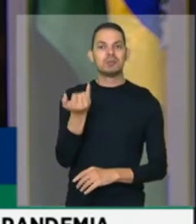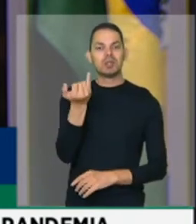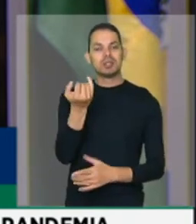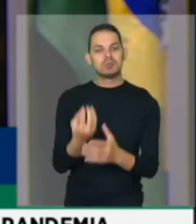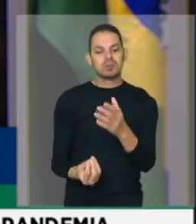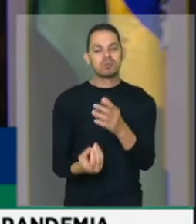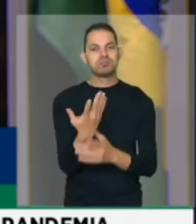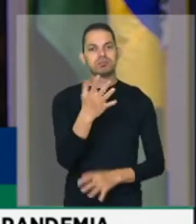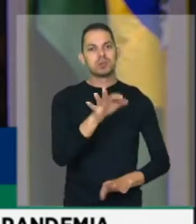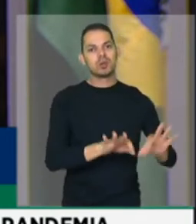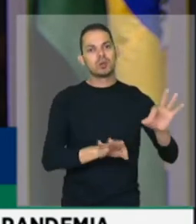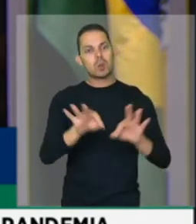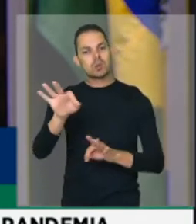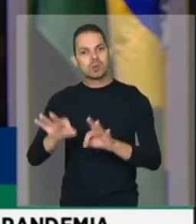CONSTRUÇÃO DESSE... MOVIMENTO EM DEFESA DO SETOR